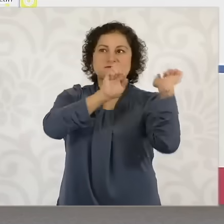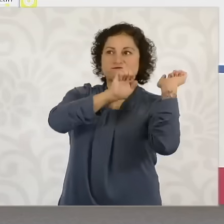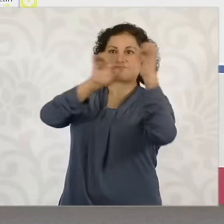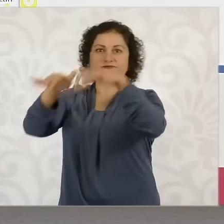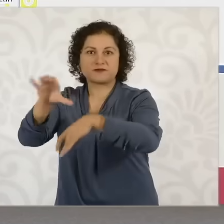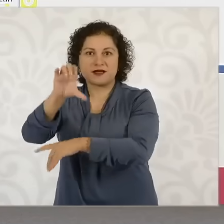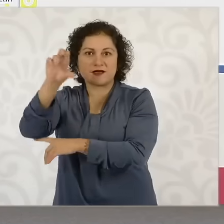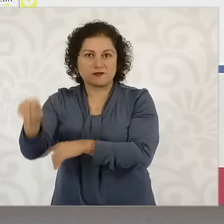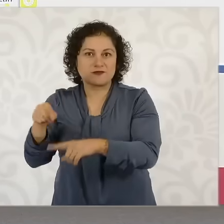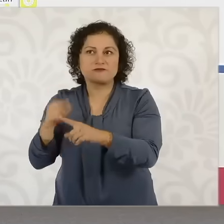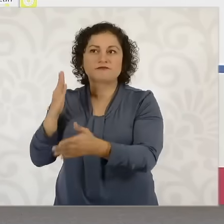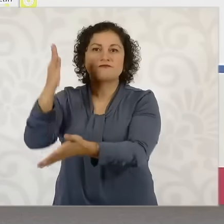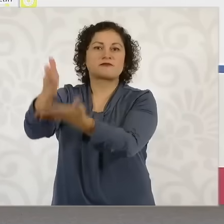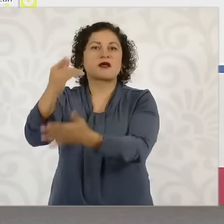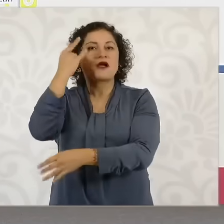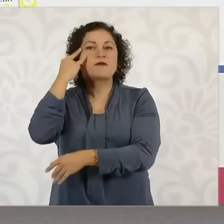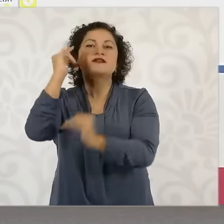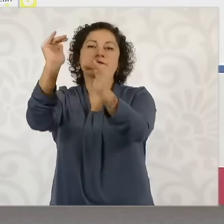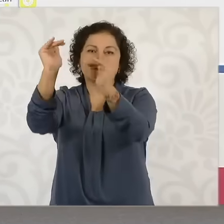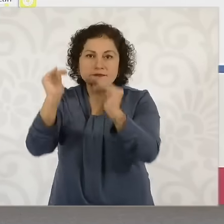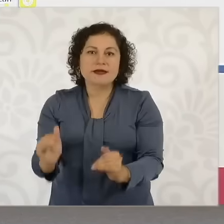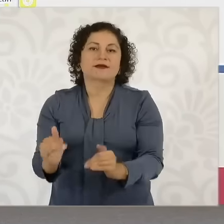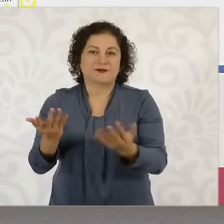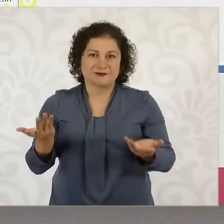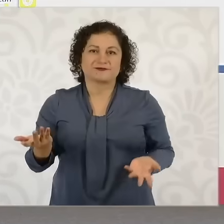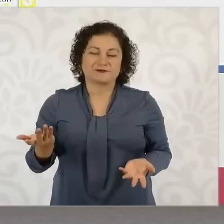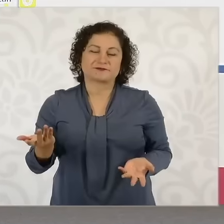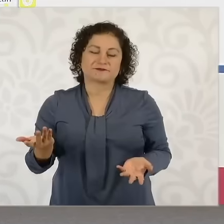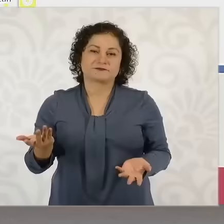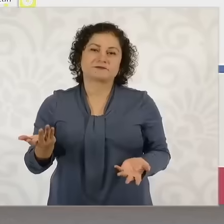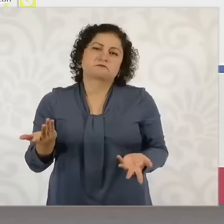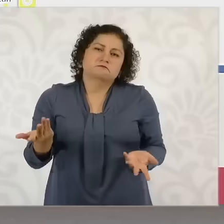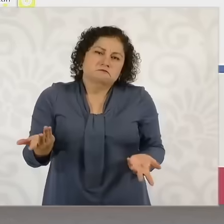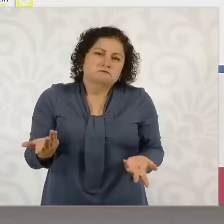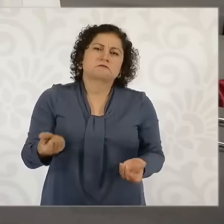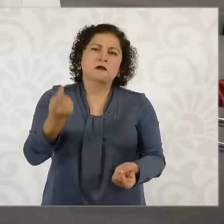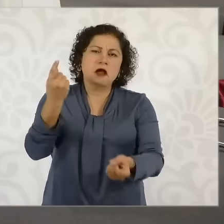Campeche, aunque esos pasajeros pueden venir de cual cualquiera de las estaciones que alimentan